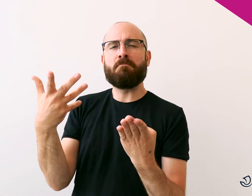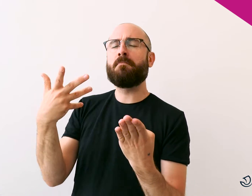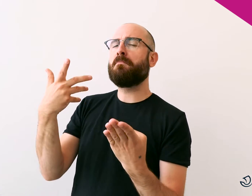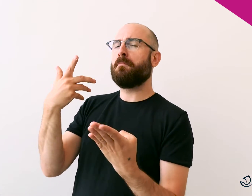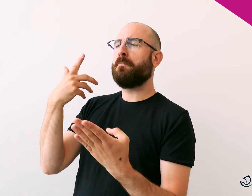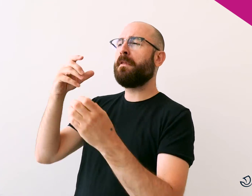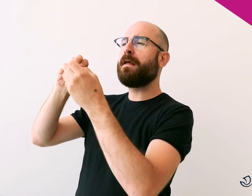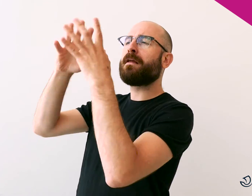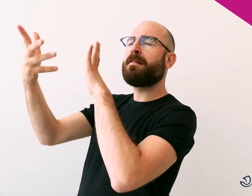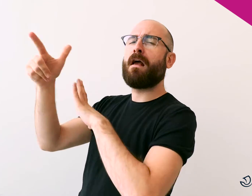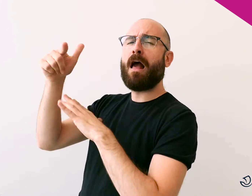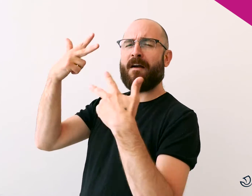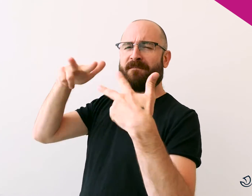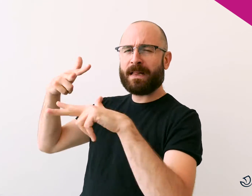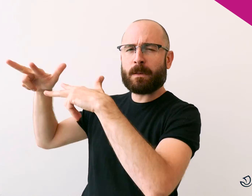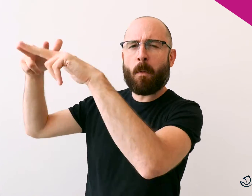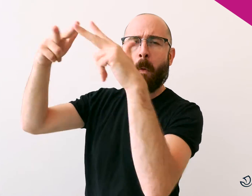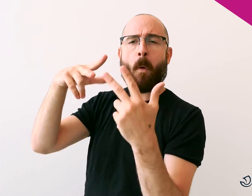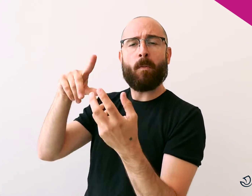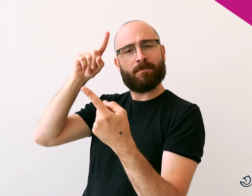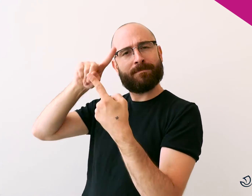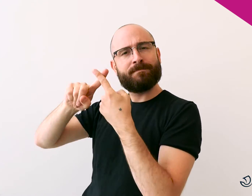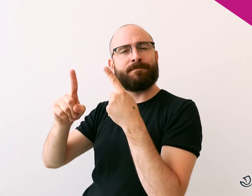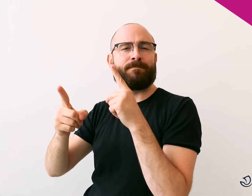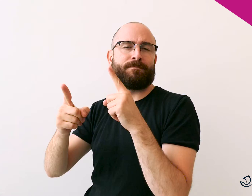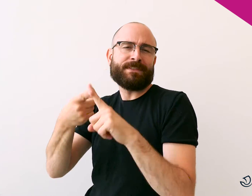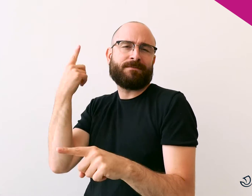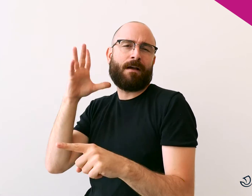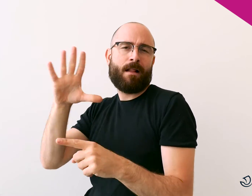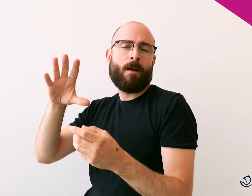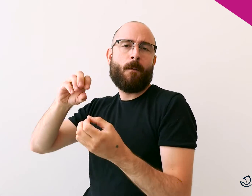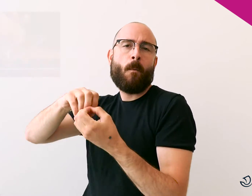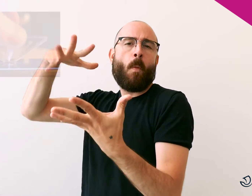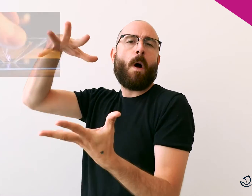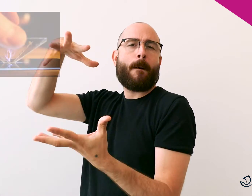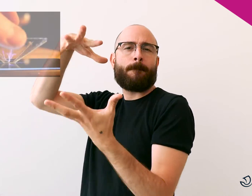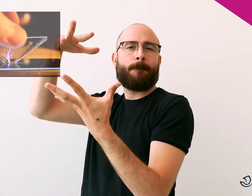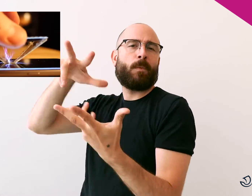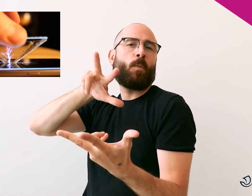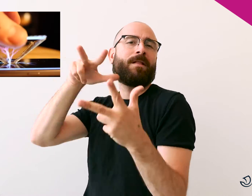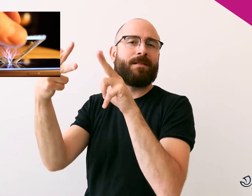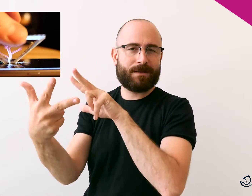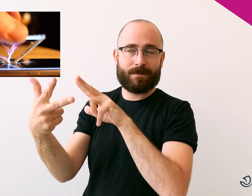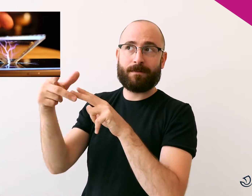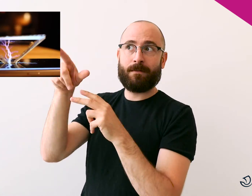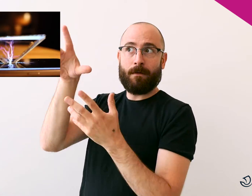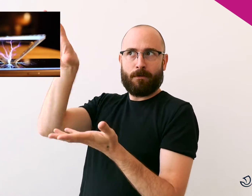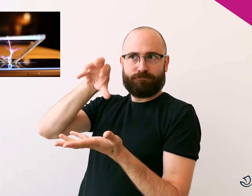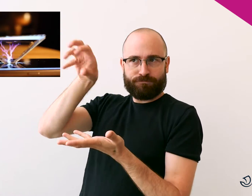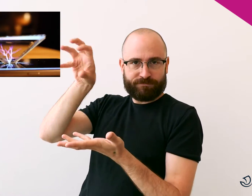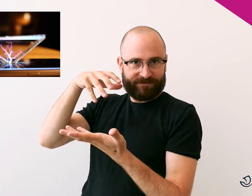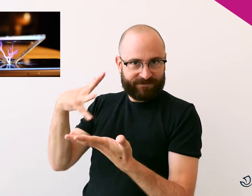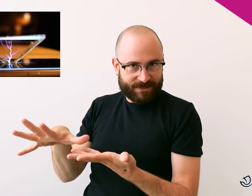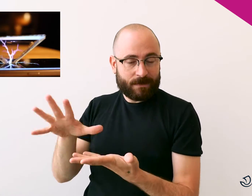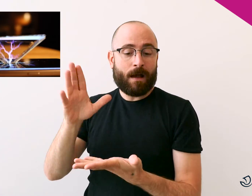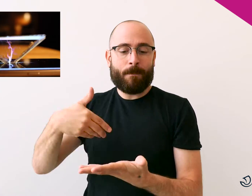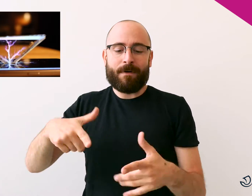Ensuite, nous récupérons et utiliserons des vidéos, conçues pour cette utilisation, sur internet.